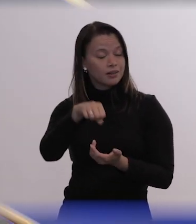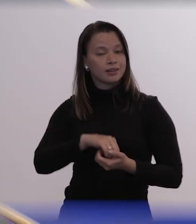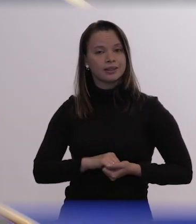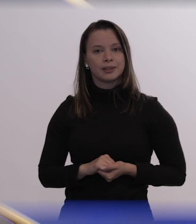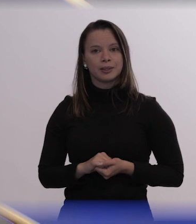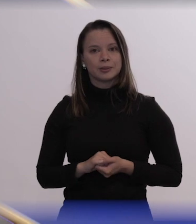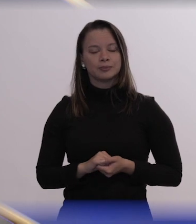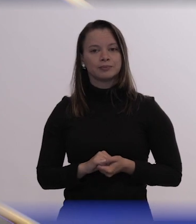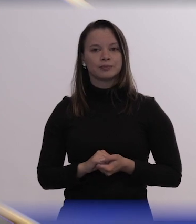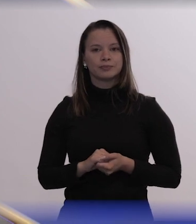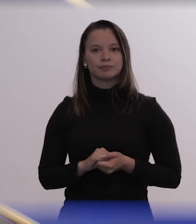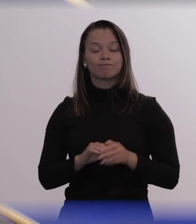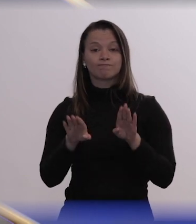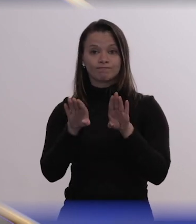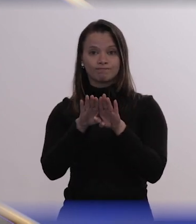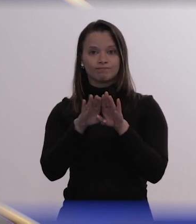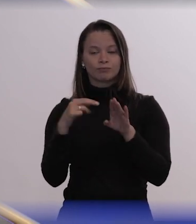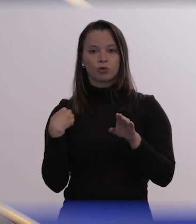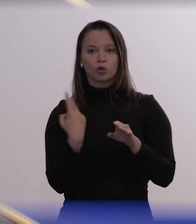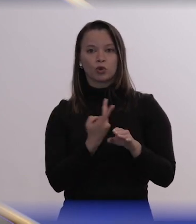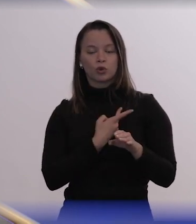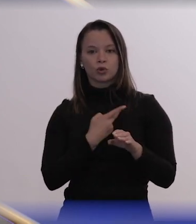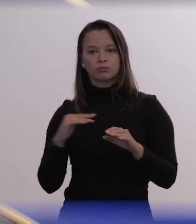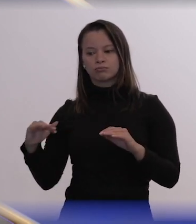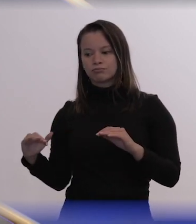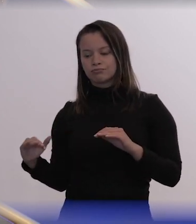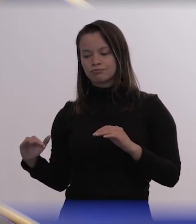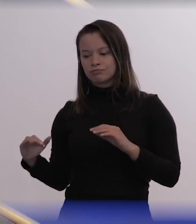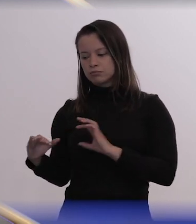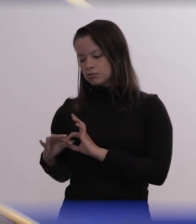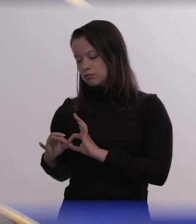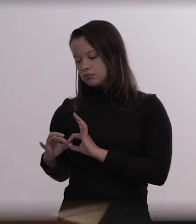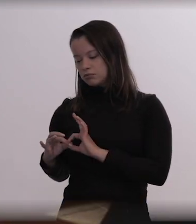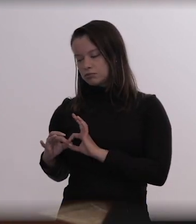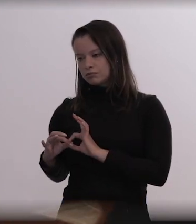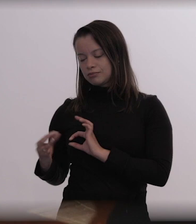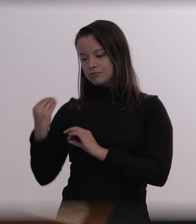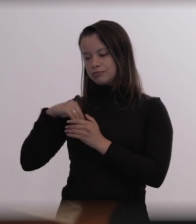Mas também, nós nos desvencilhamos da criança quando se diz: Bom, eu não tenho nada pra dizer, eu não falo com ela,